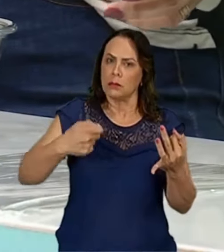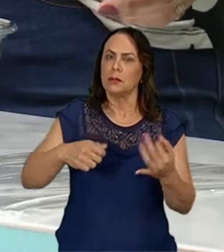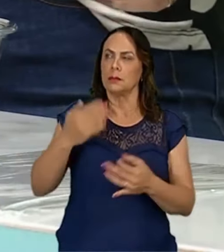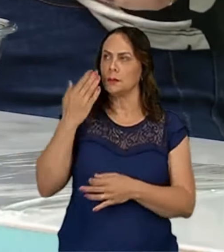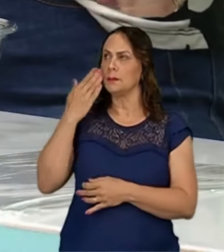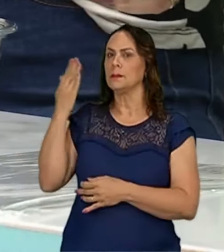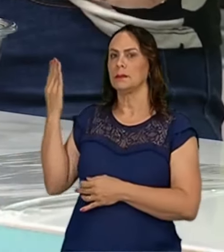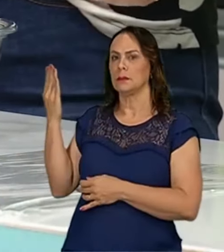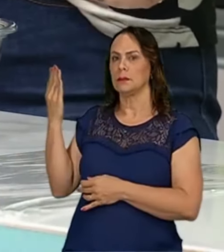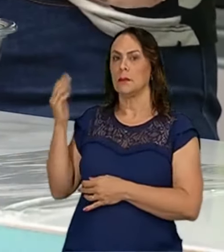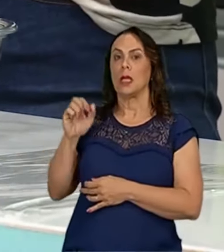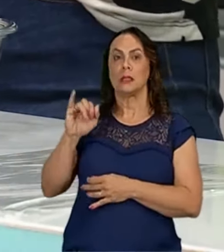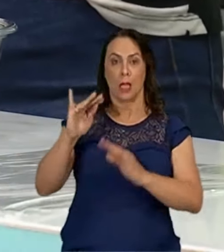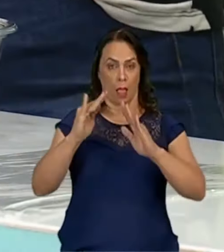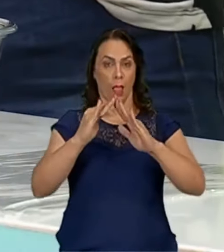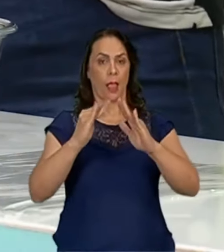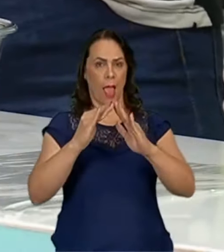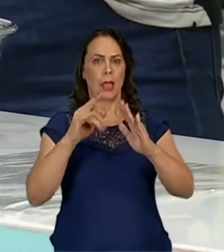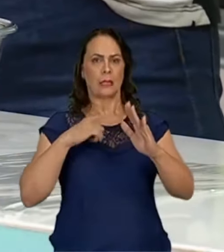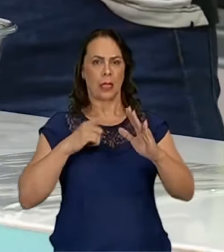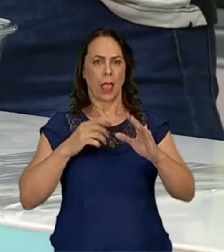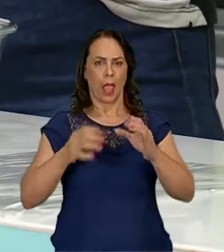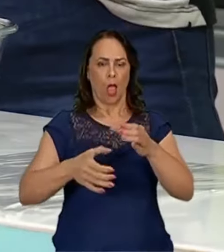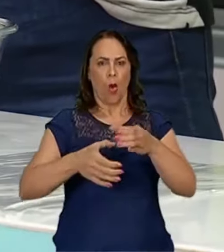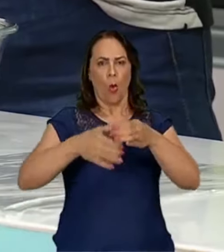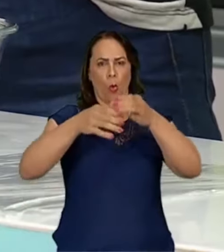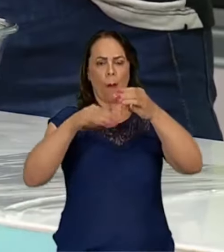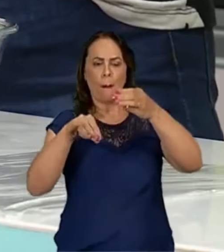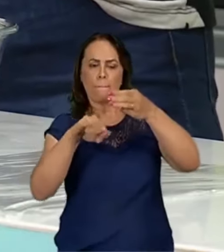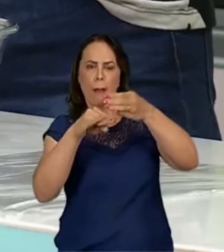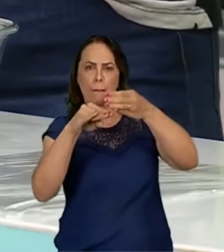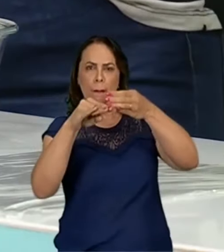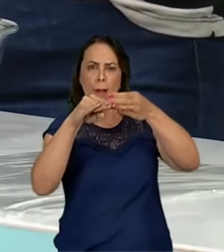tiver um medidor é interessante medir a quantidade de água.